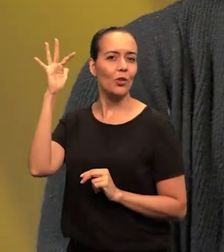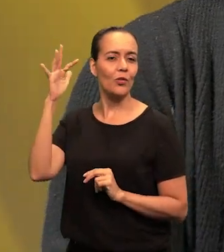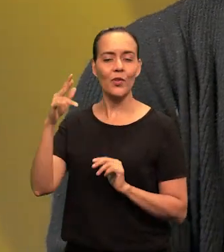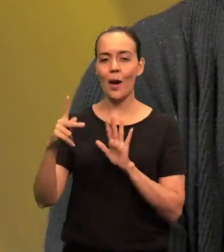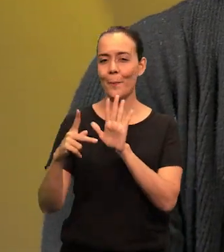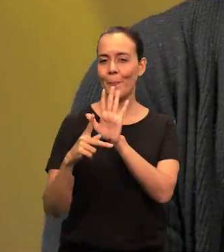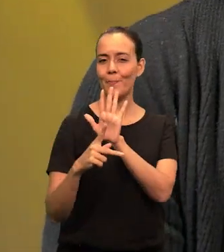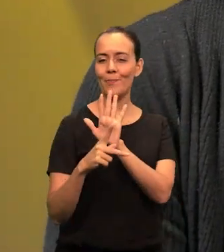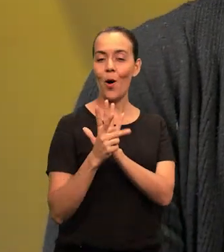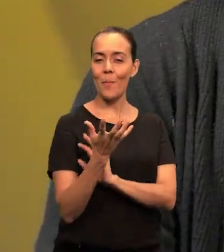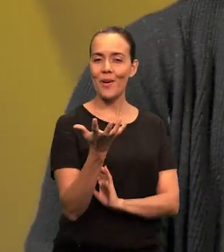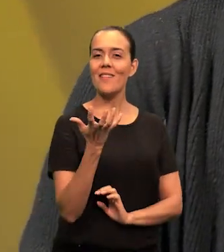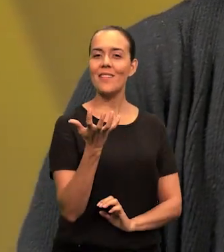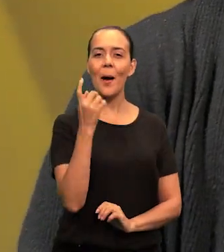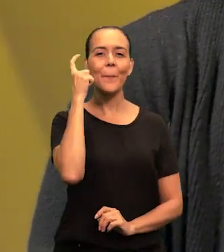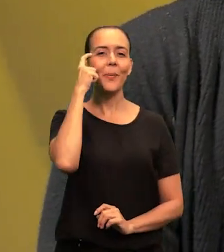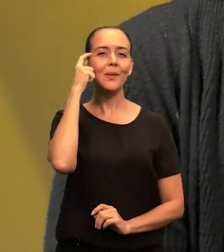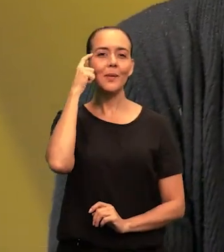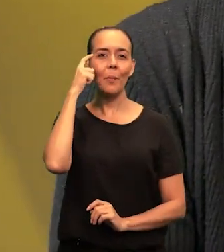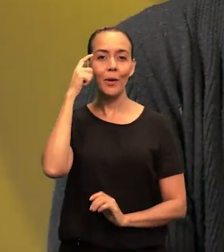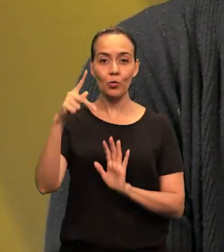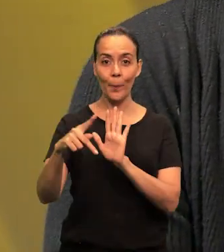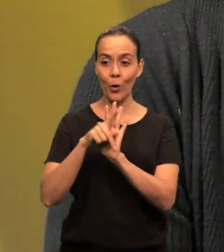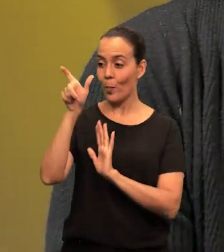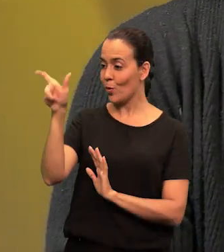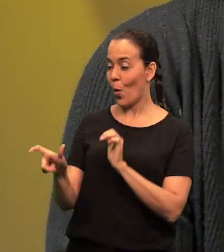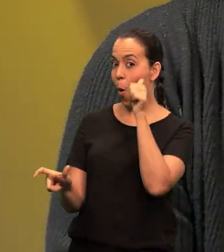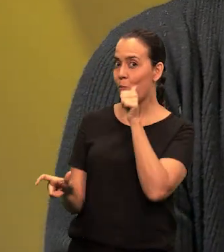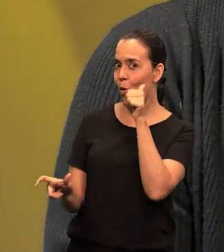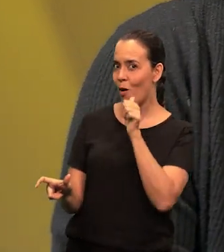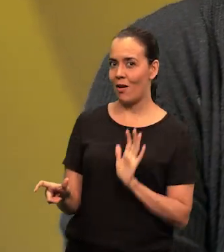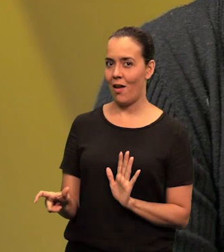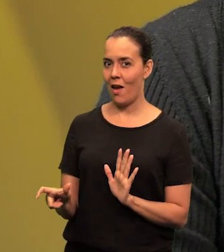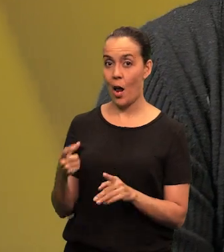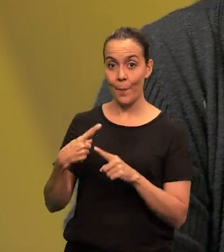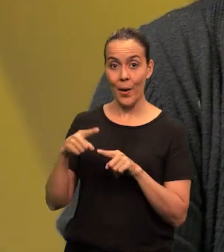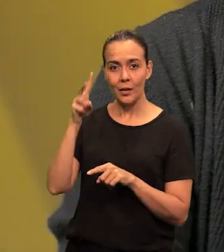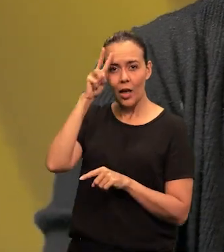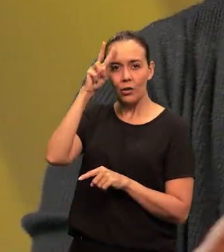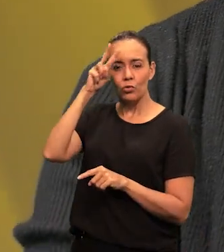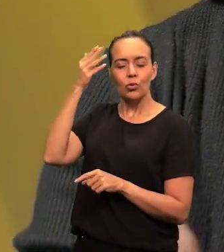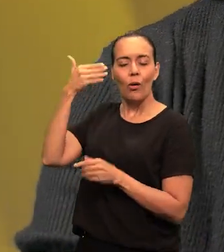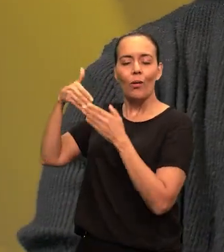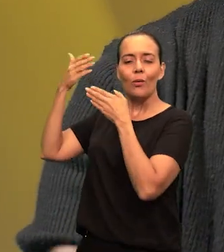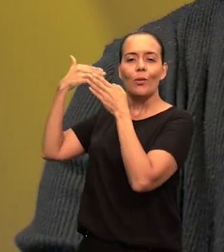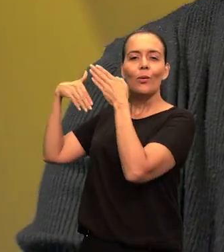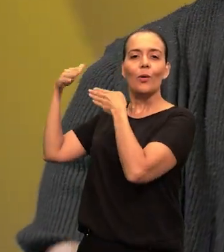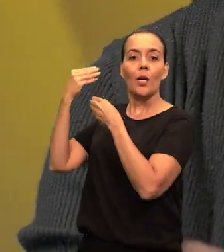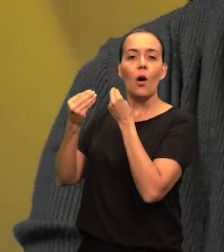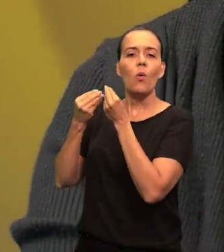porque a filosofia hoje, ela quer o pensamento das mulheres. Não a filosofia, mas a história do pensamento humano,